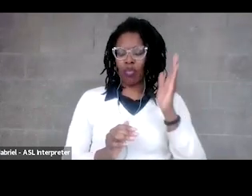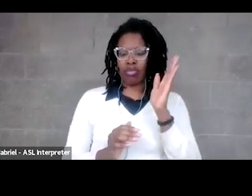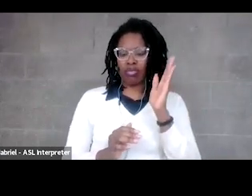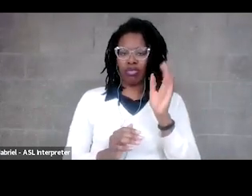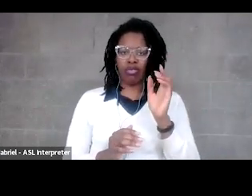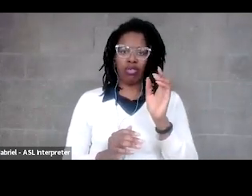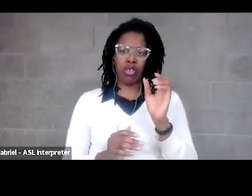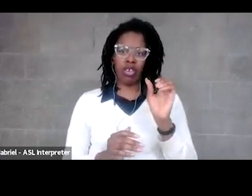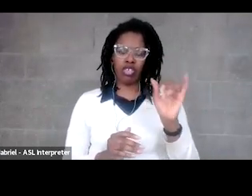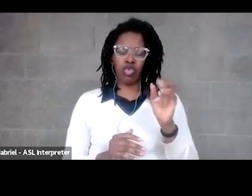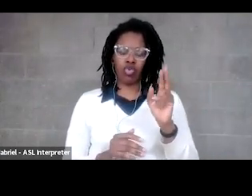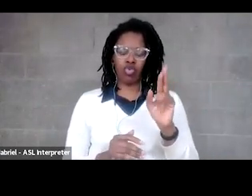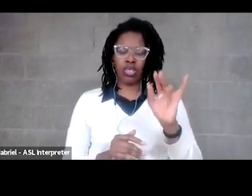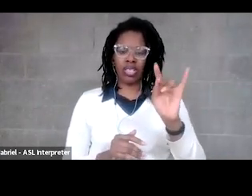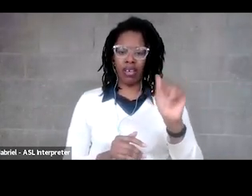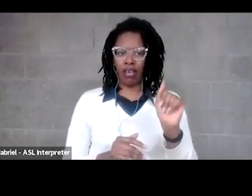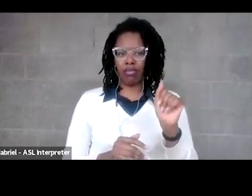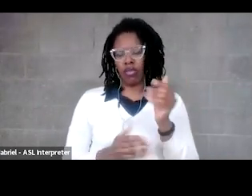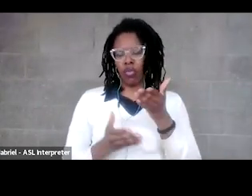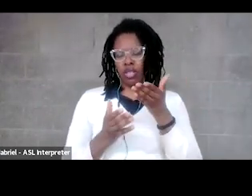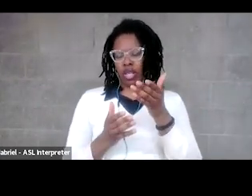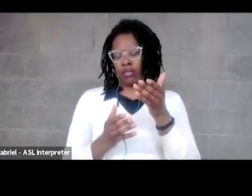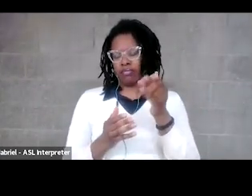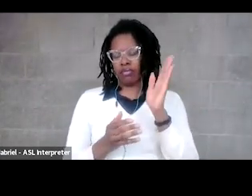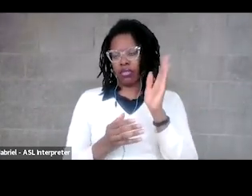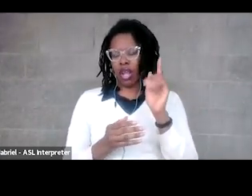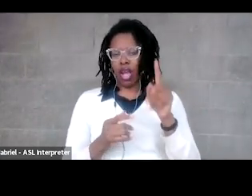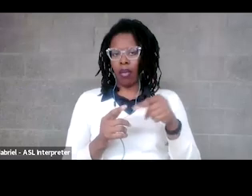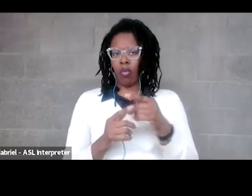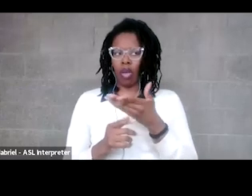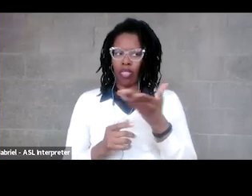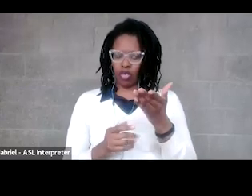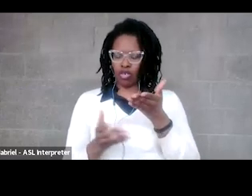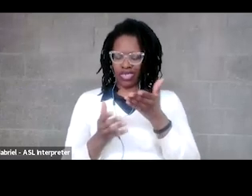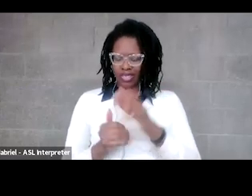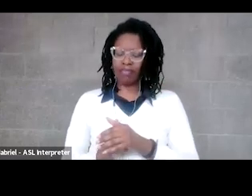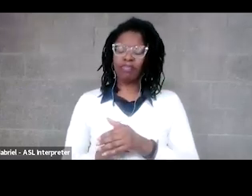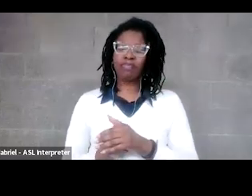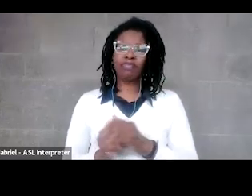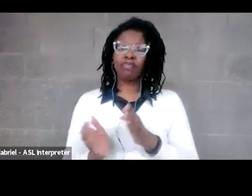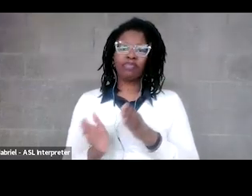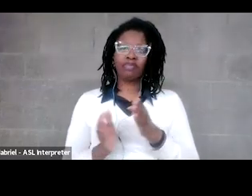hablará un poco más sobre otros. El primer servicio en línea que pensamos